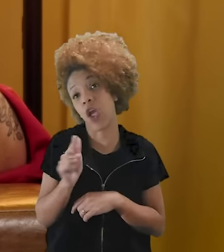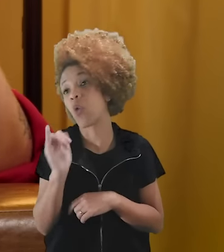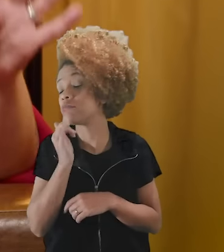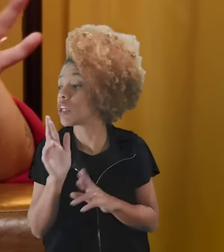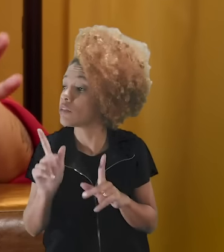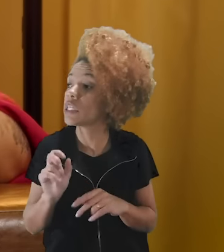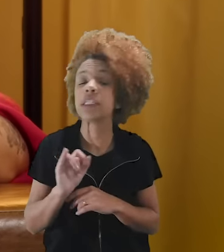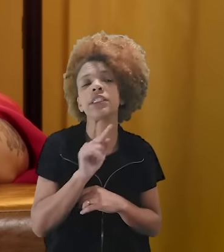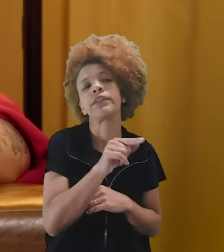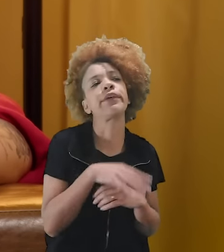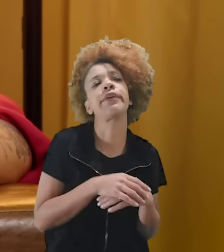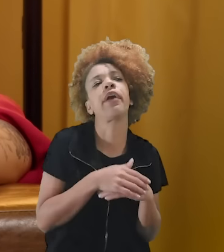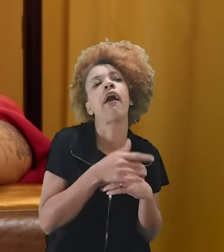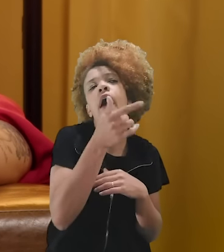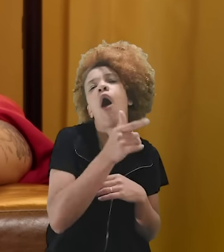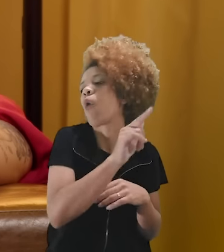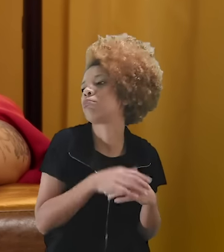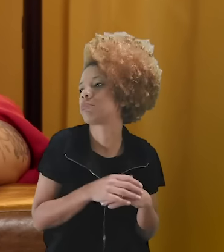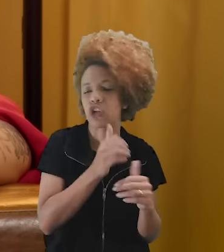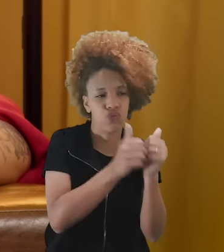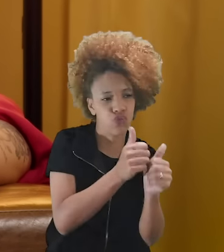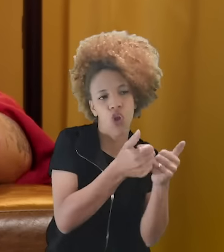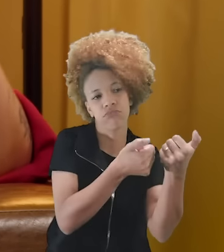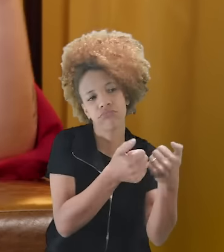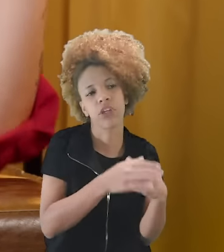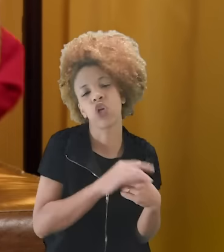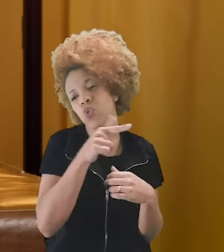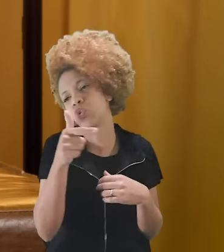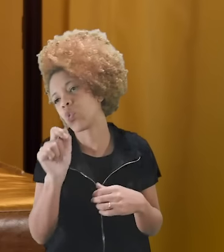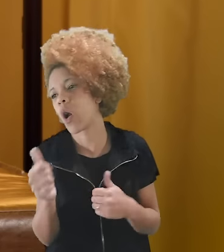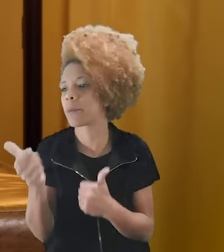narrador diferente se o fulaninho faz vários jogos de tal time daí coloca um Joãozinho para fazer um